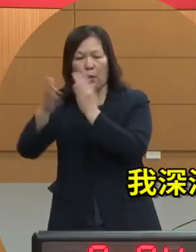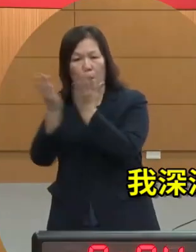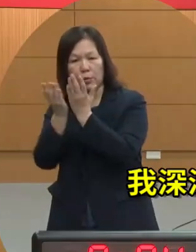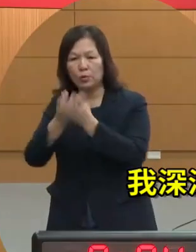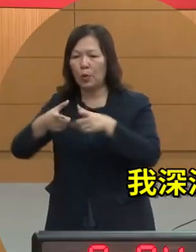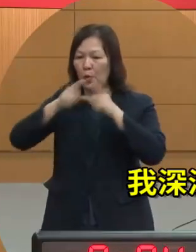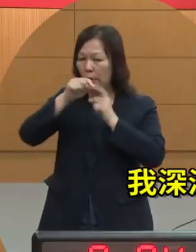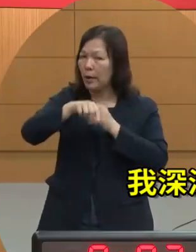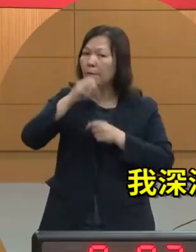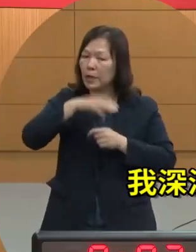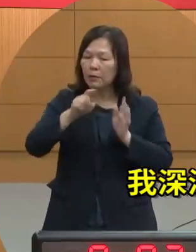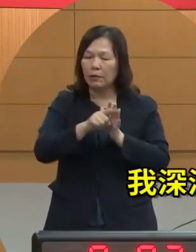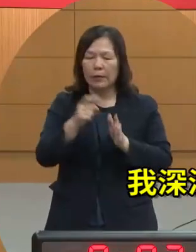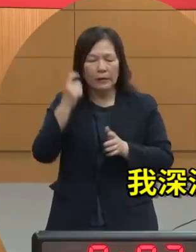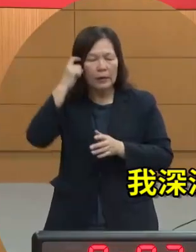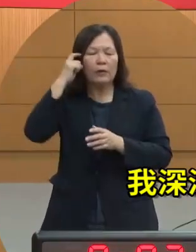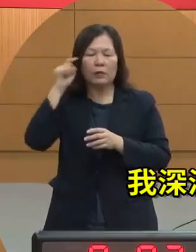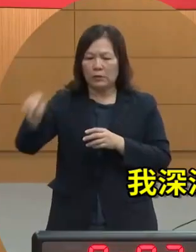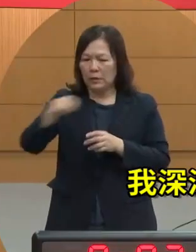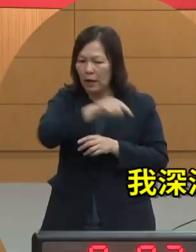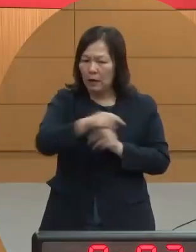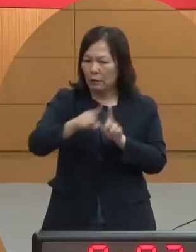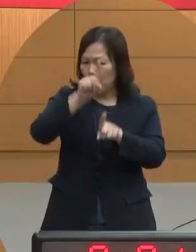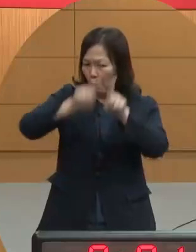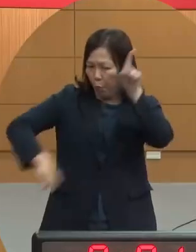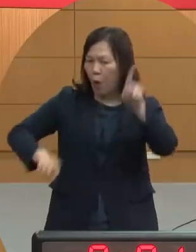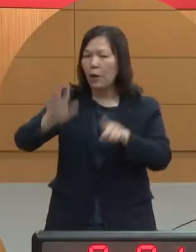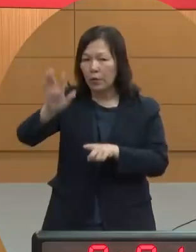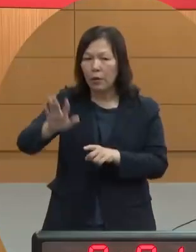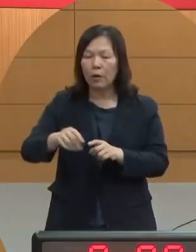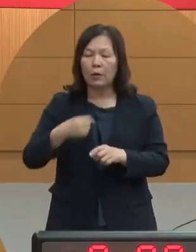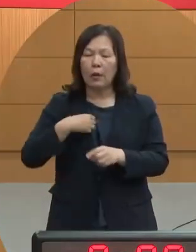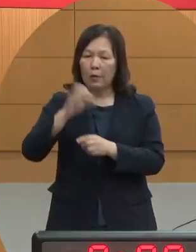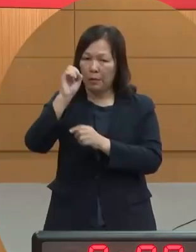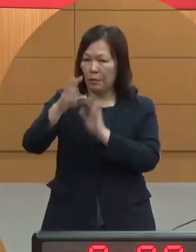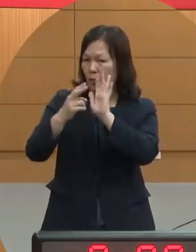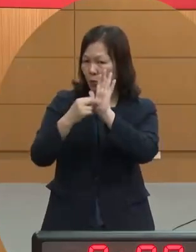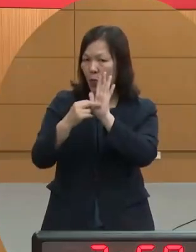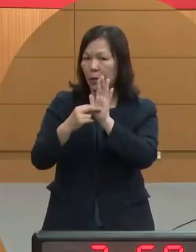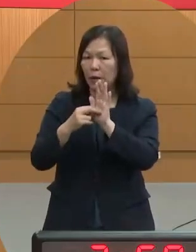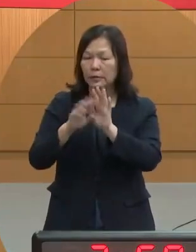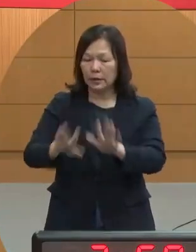我深深感覺到兩者很大的差距 我要講一下 我這次出來選舉